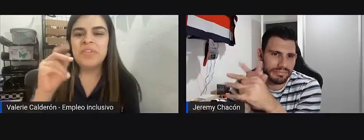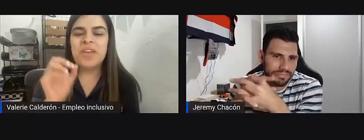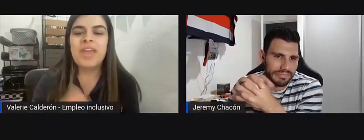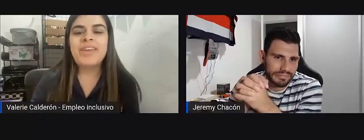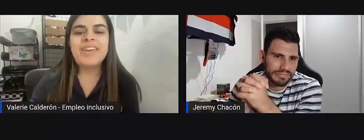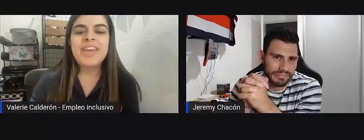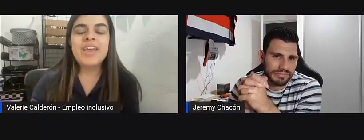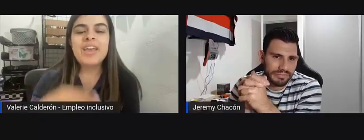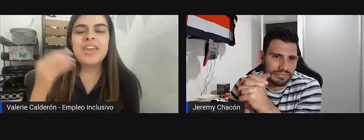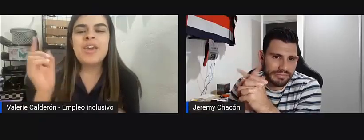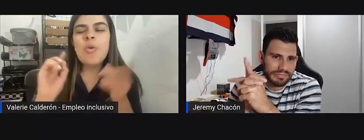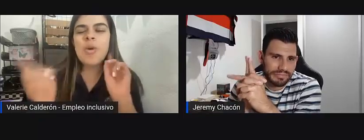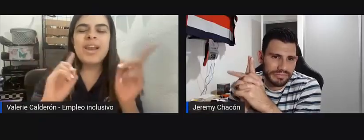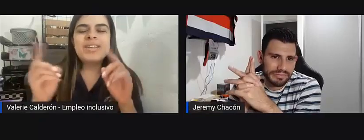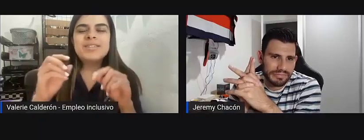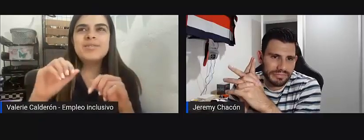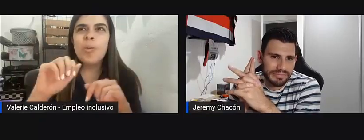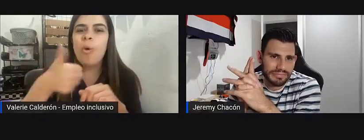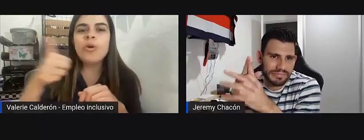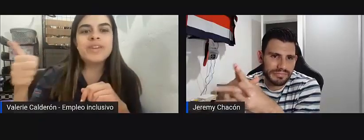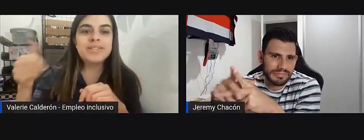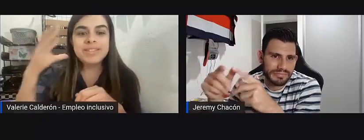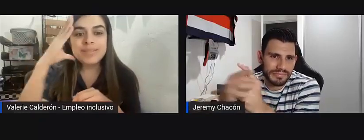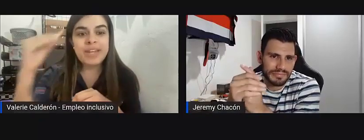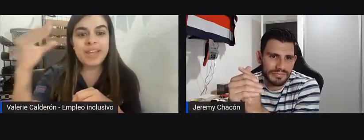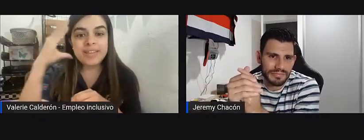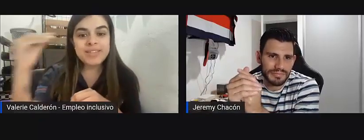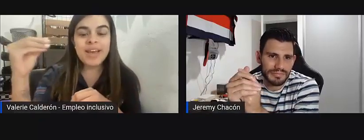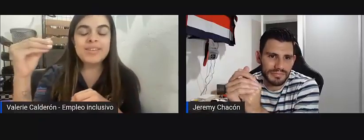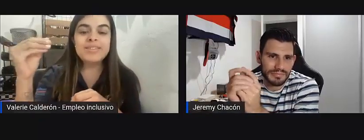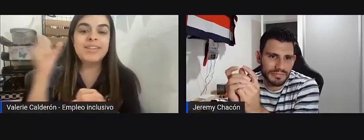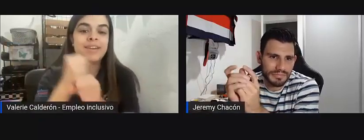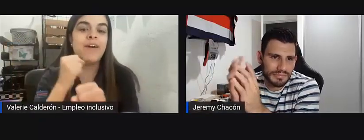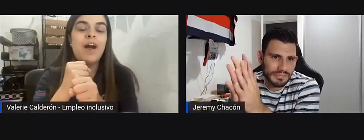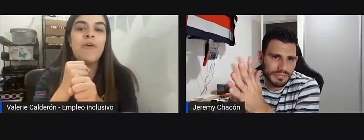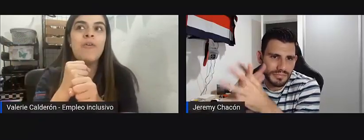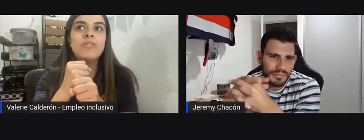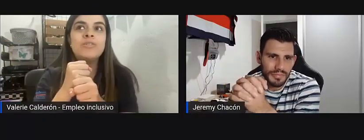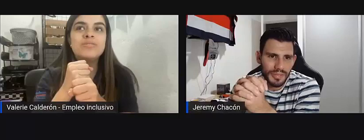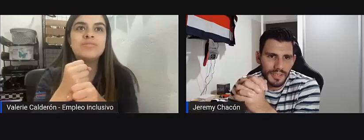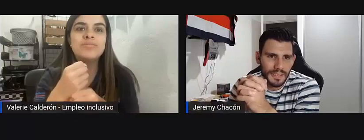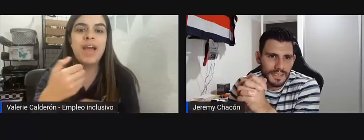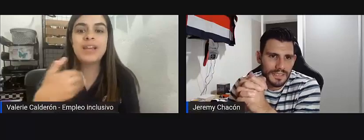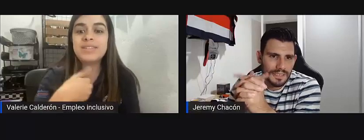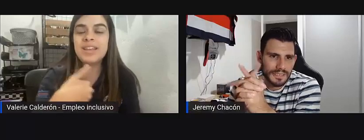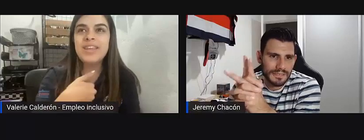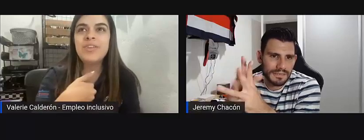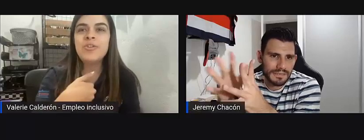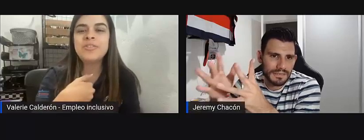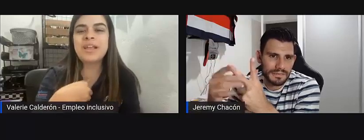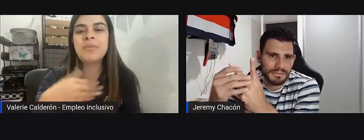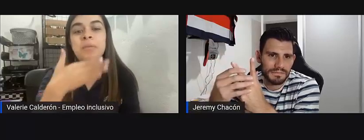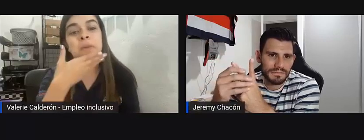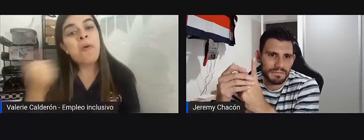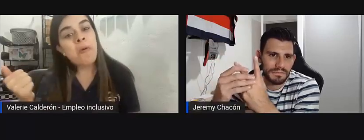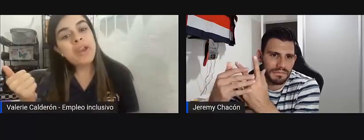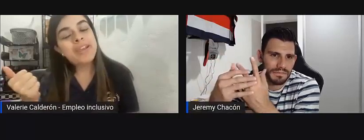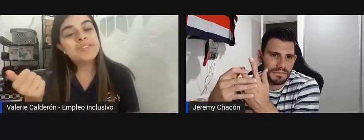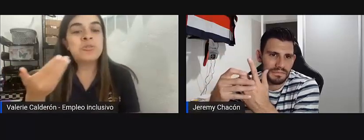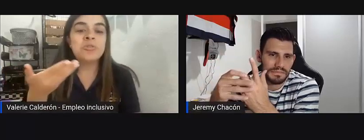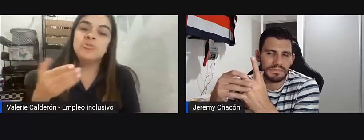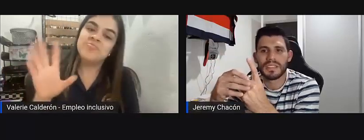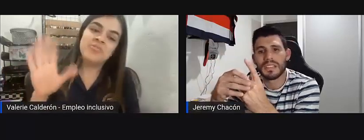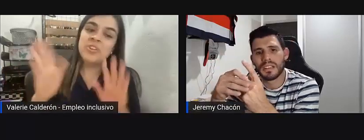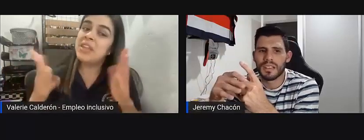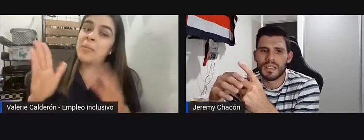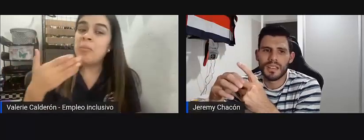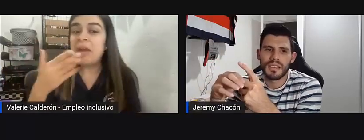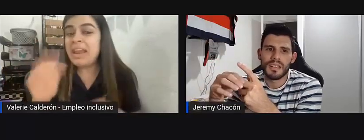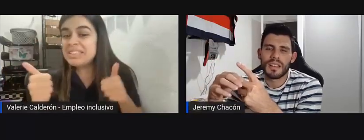y cuáles como otras experiencias de trabajo has tenido tal vez mejores o no tan buenas